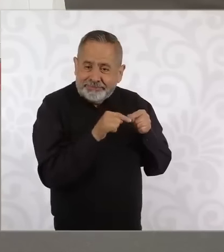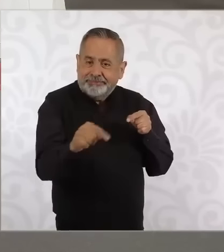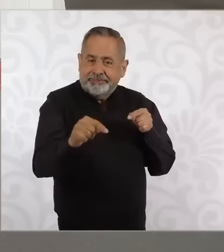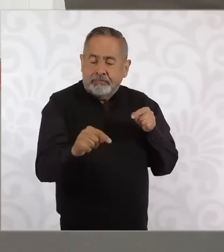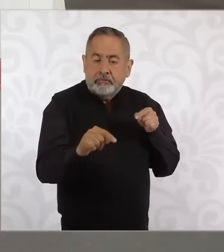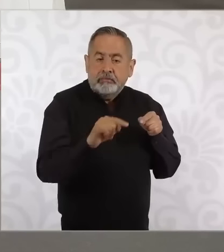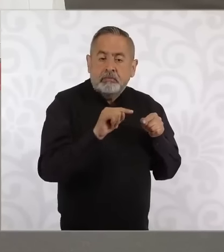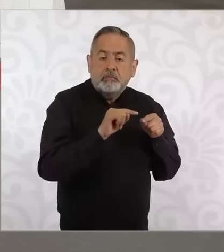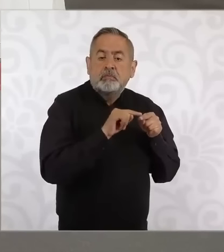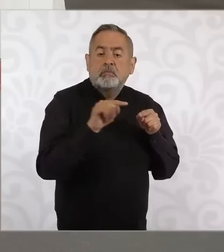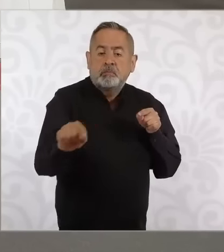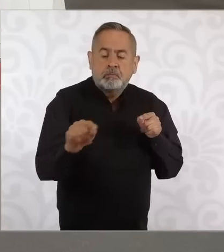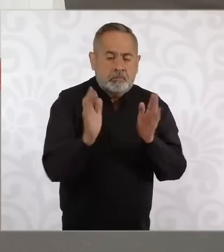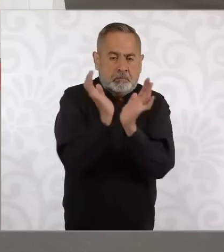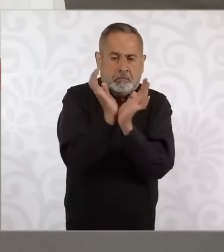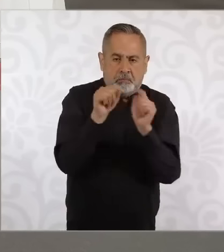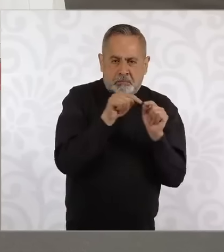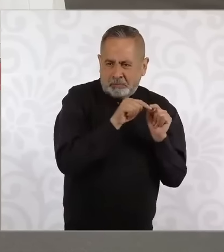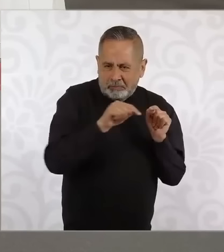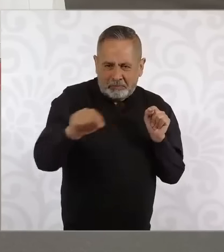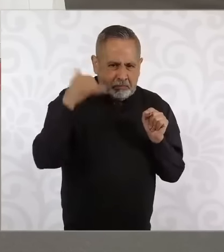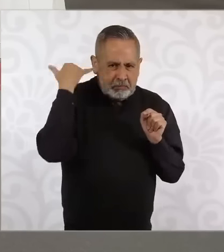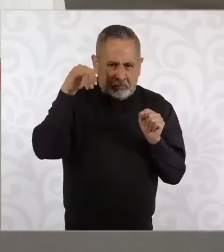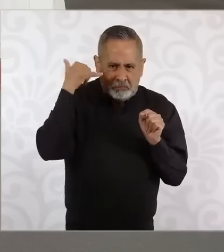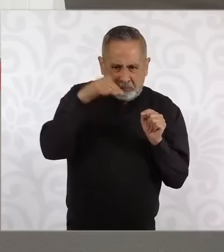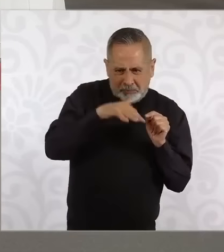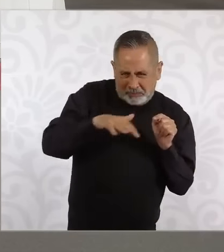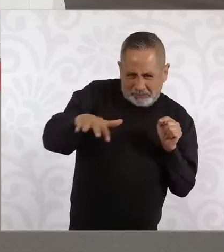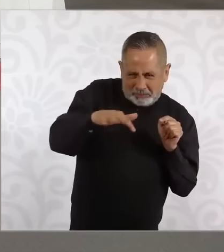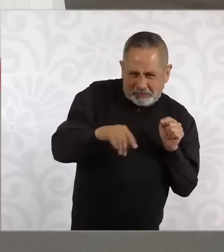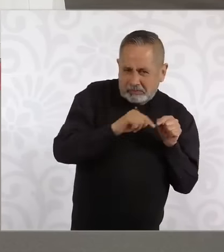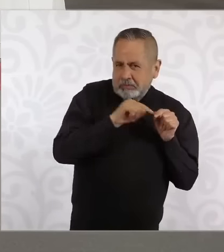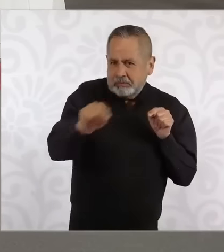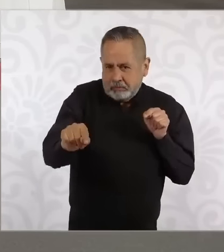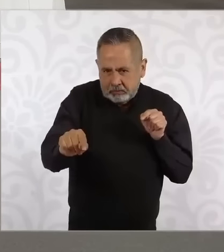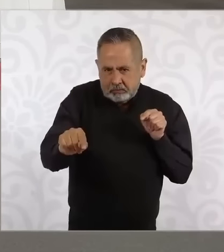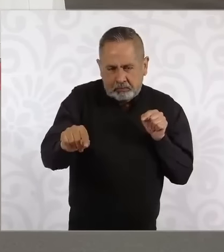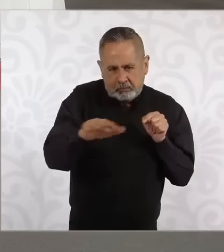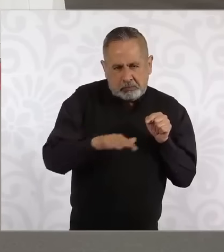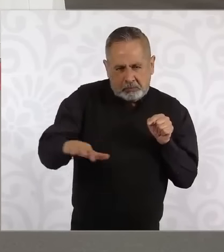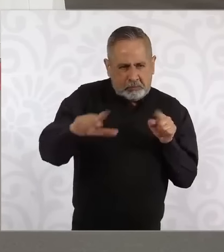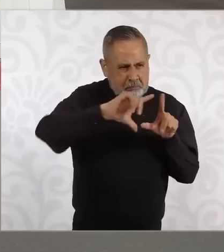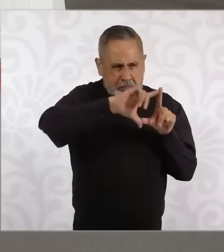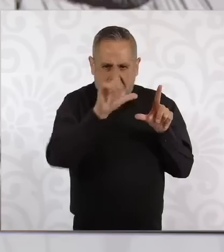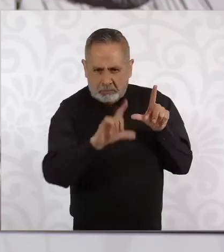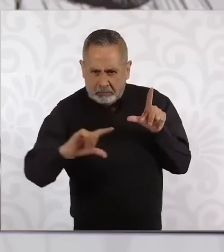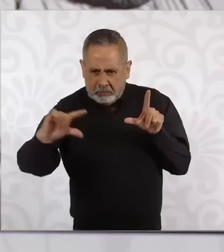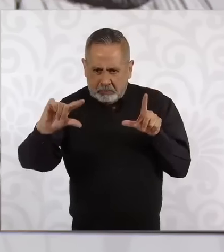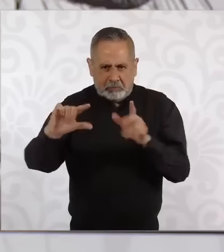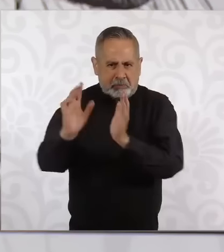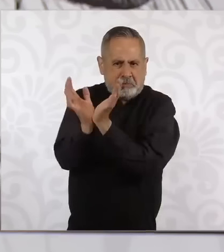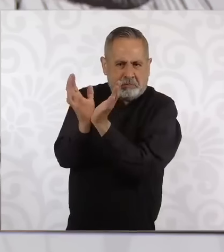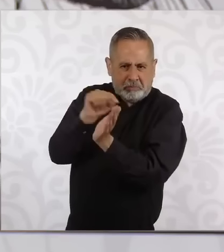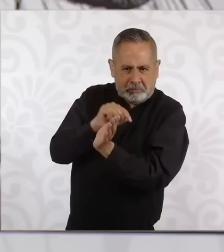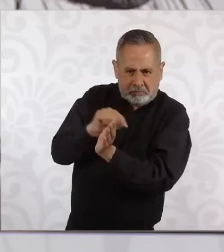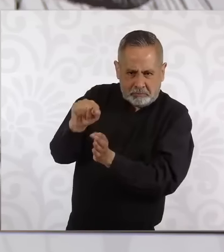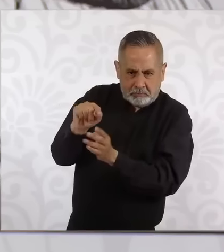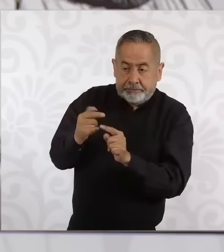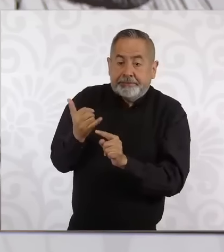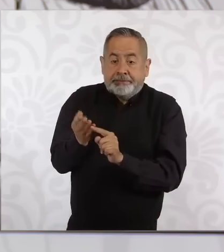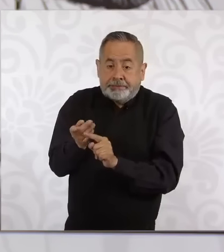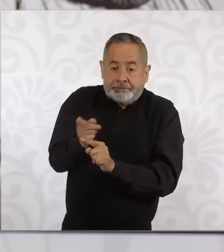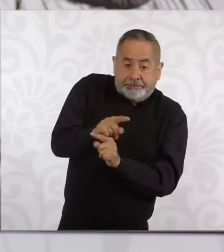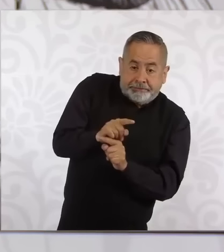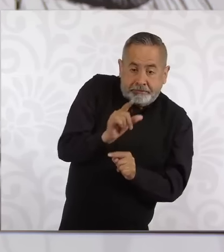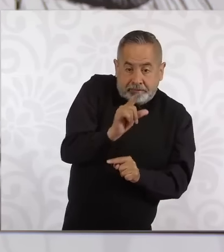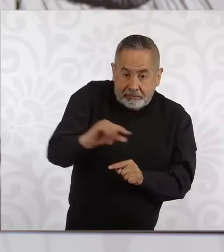hasta la península de Yucatán. Y con lo que presentó Jorge del Golfo de México en Tamaulipas,